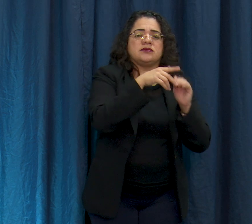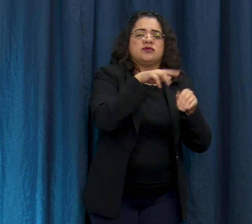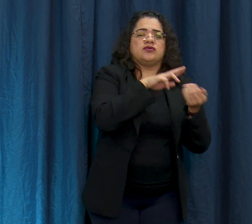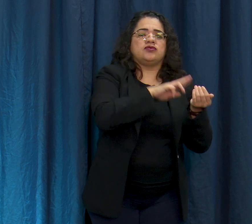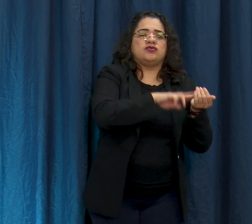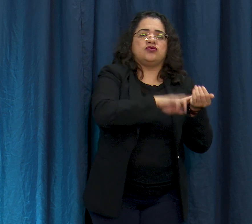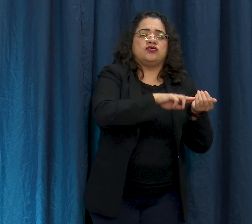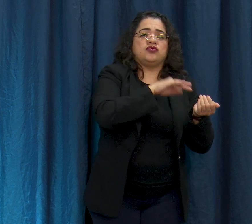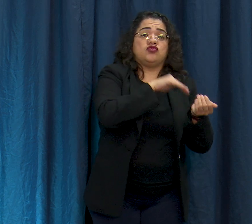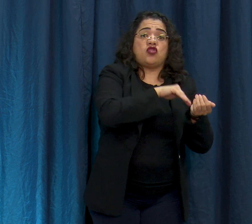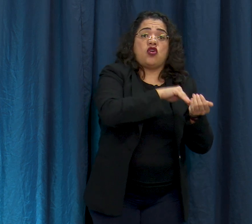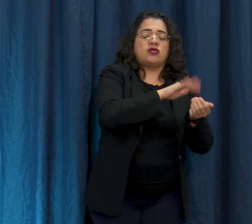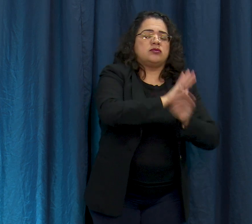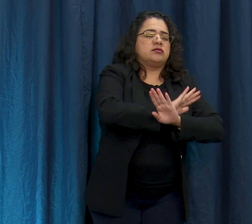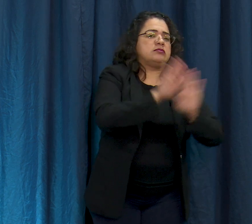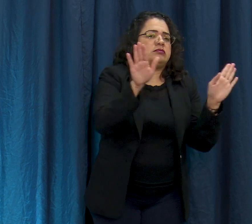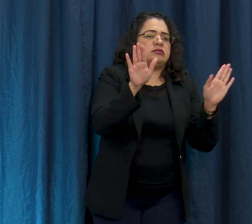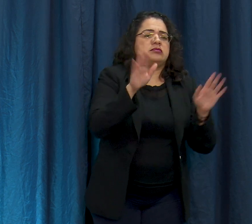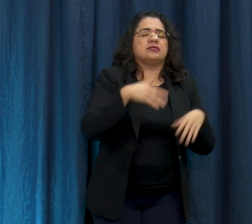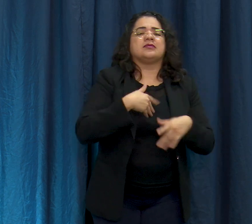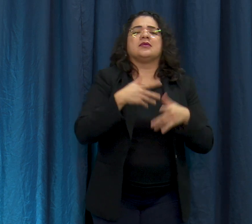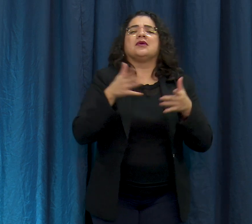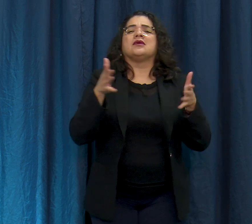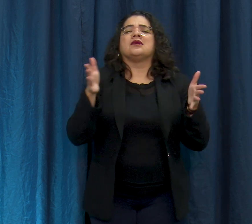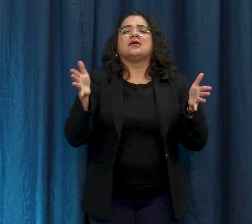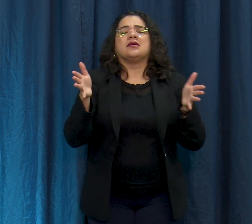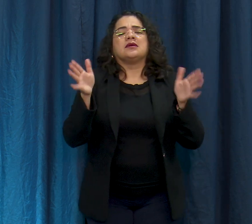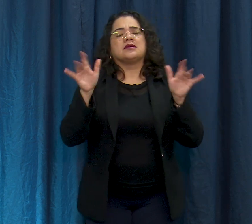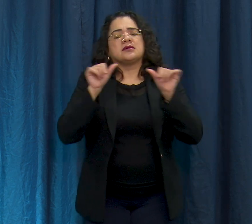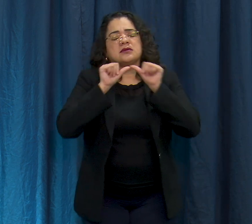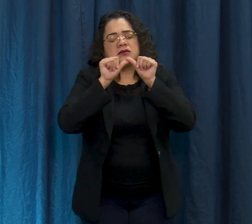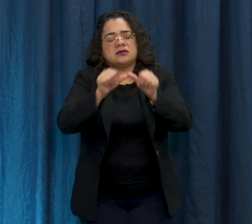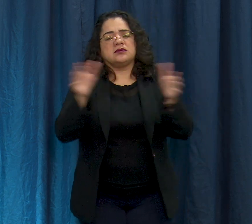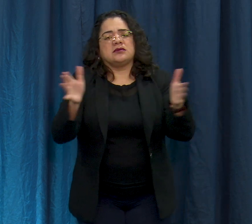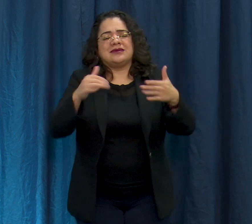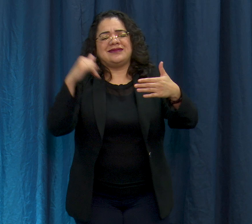que se Caden en su casa ESO quiere decir que no pueden salir a